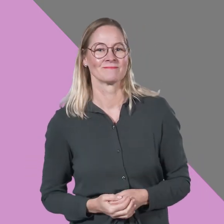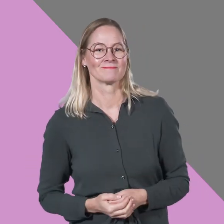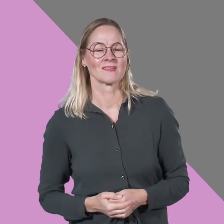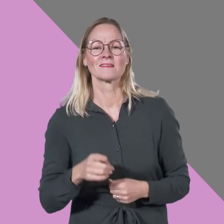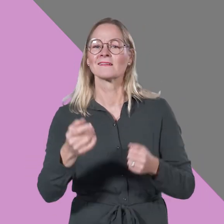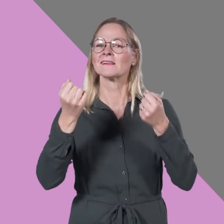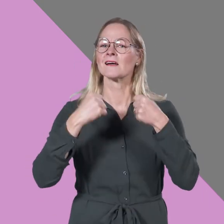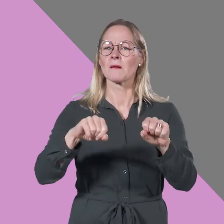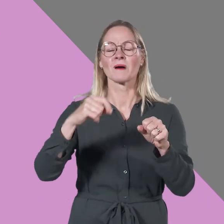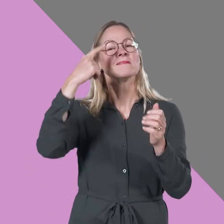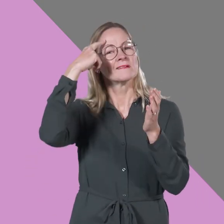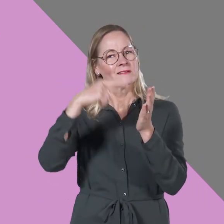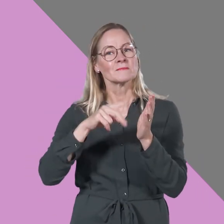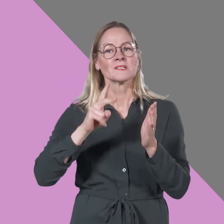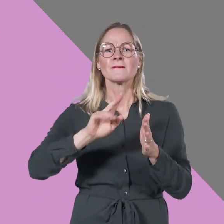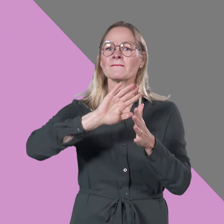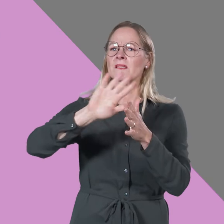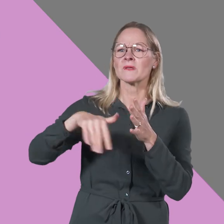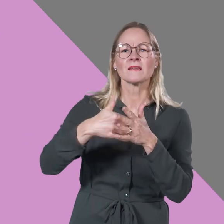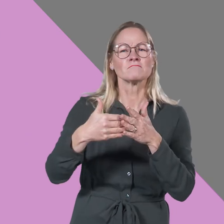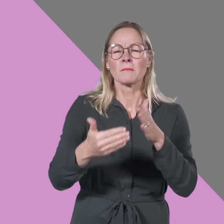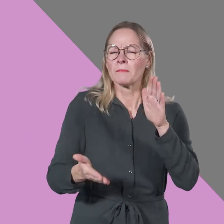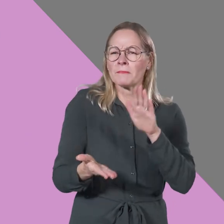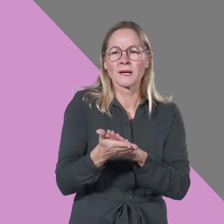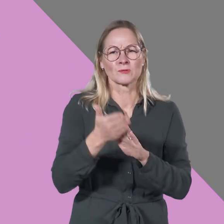Kampanjan tarkoituksena on tarjota perustason tietoa viittomakielestä -